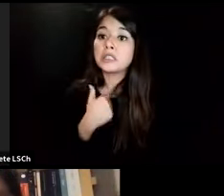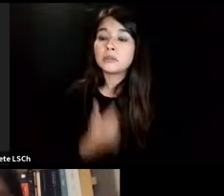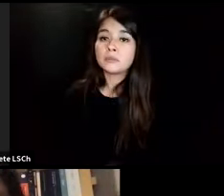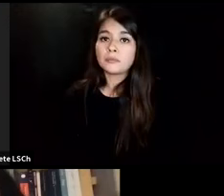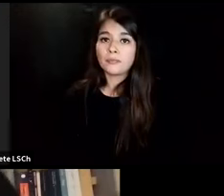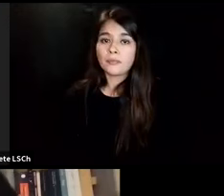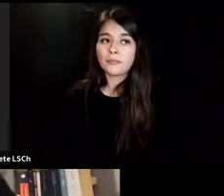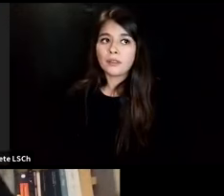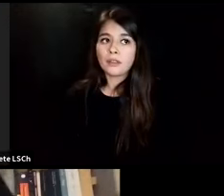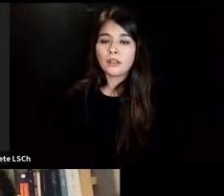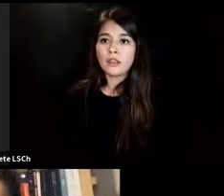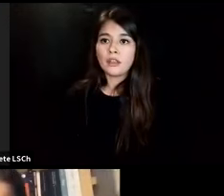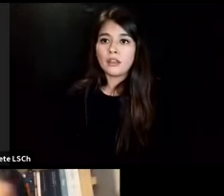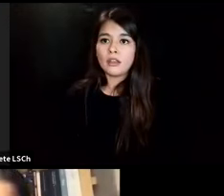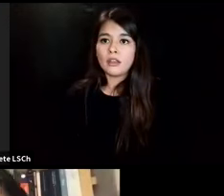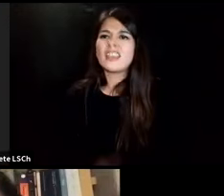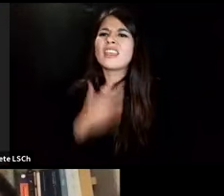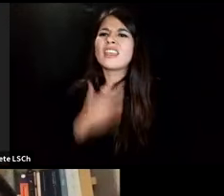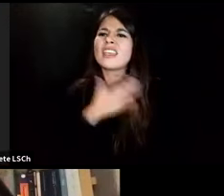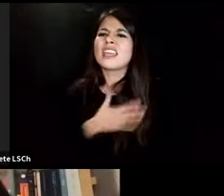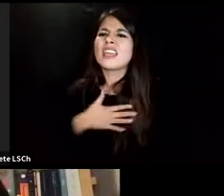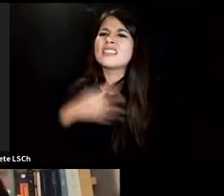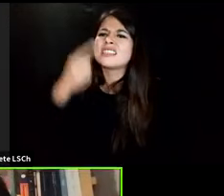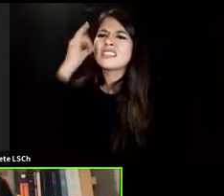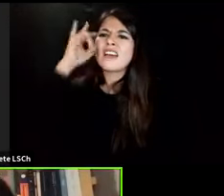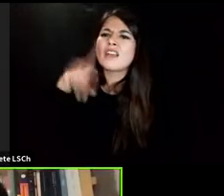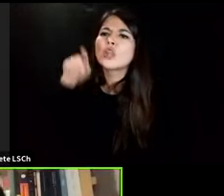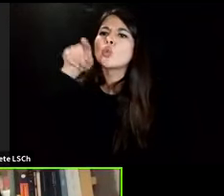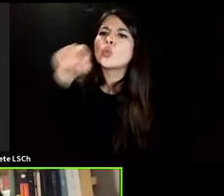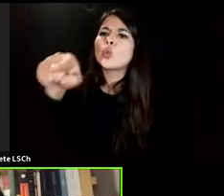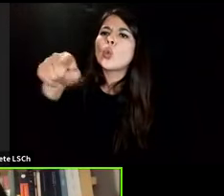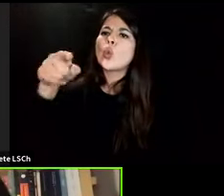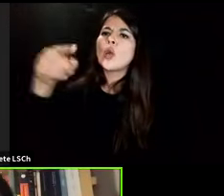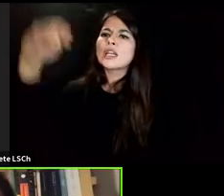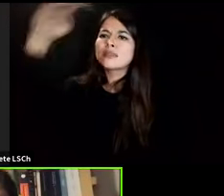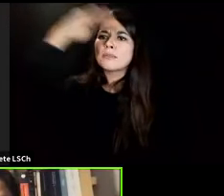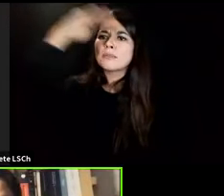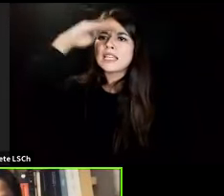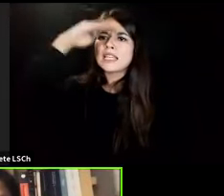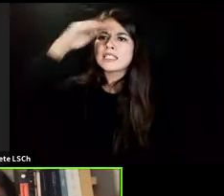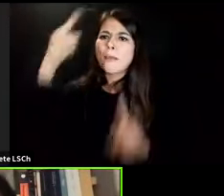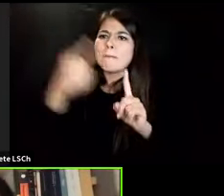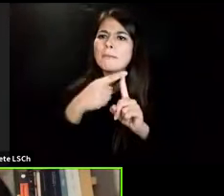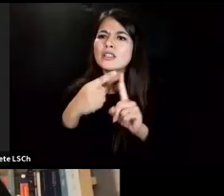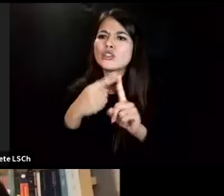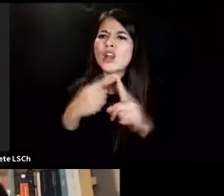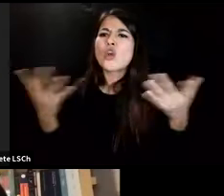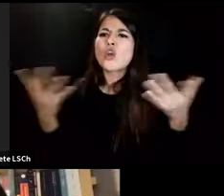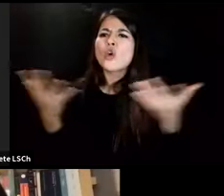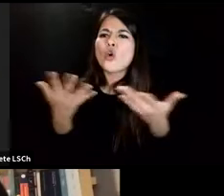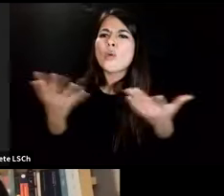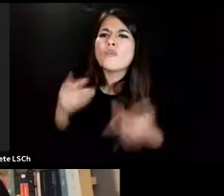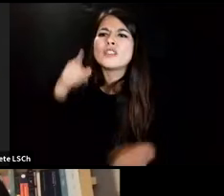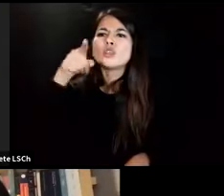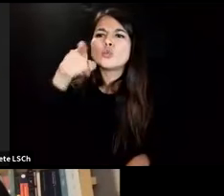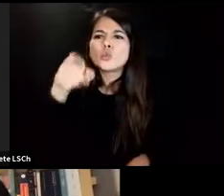de tu experiencia personal y cómo fue tu experiencia personal grabando audiolibro